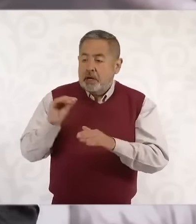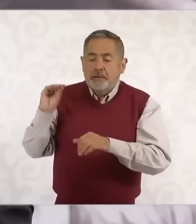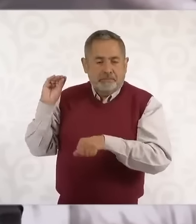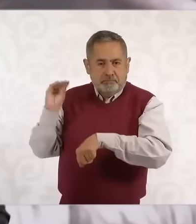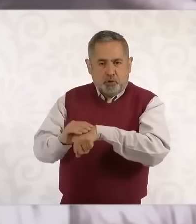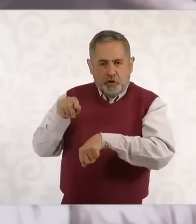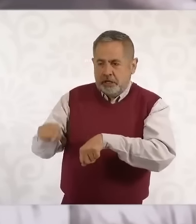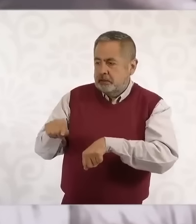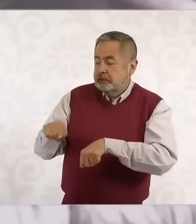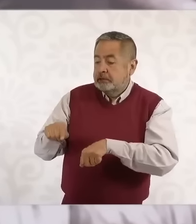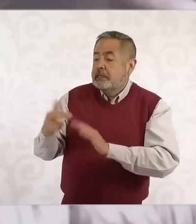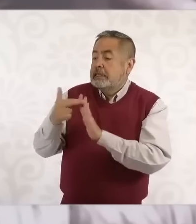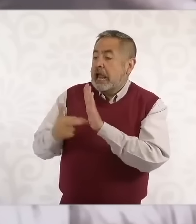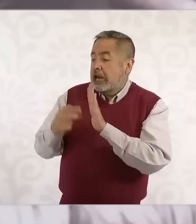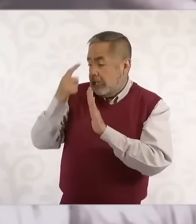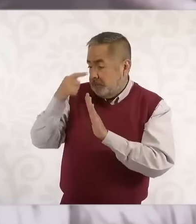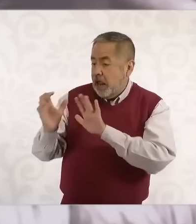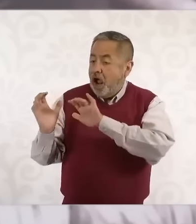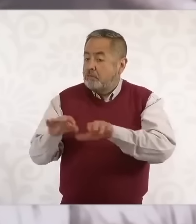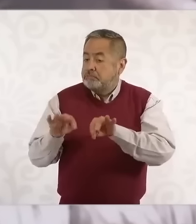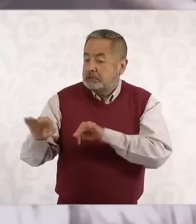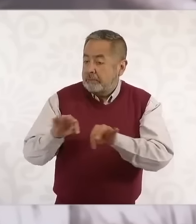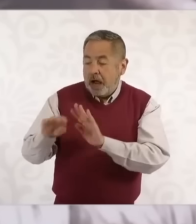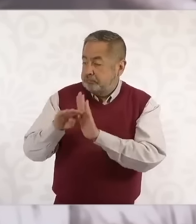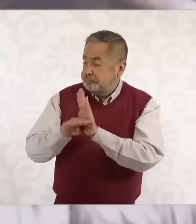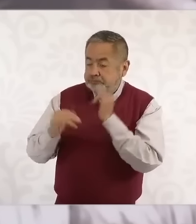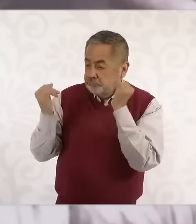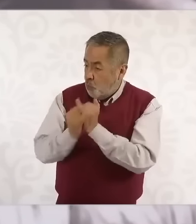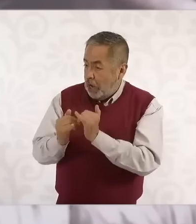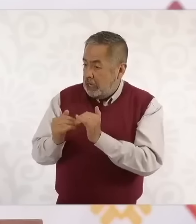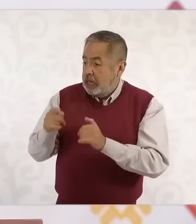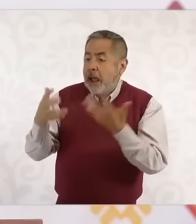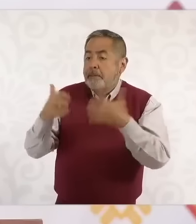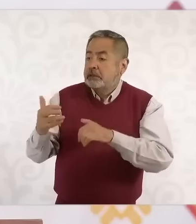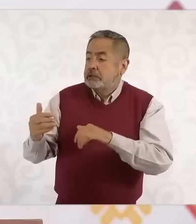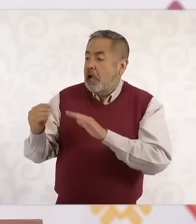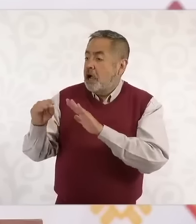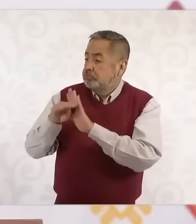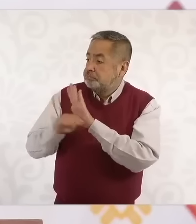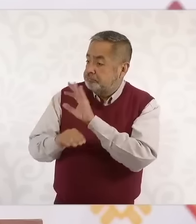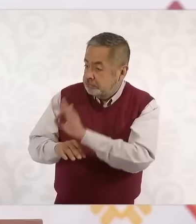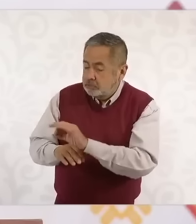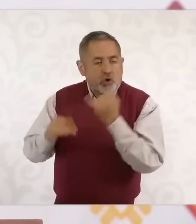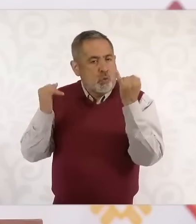o sea, de que se esté cumpliendo las normas laborales en empresas. Bueno, ese ese sistema